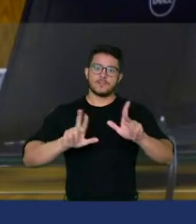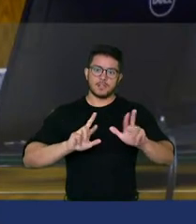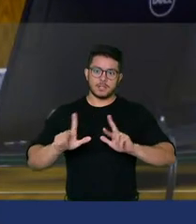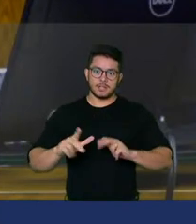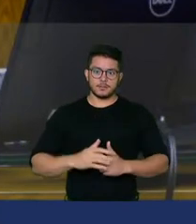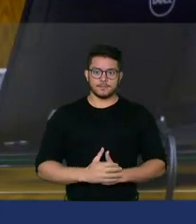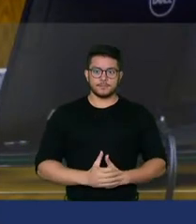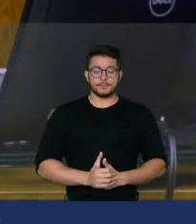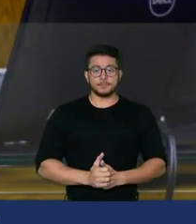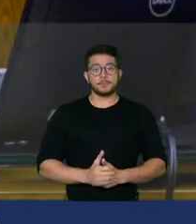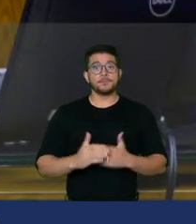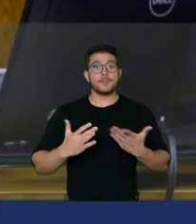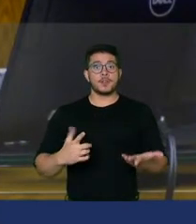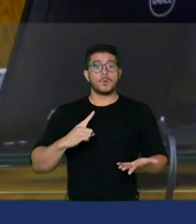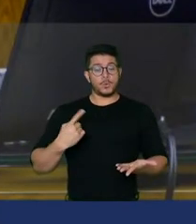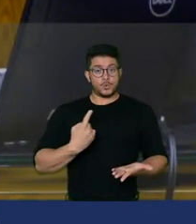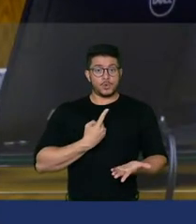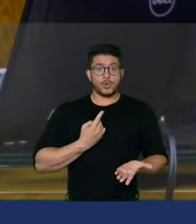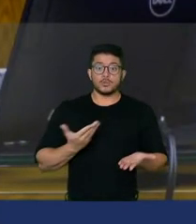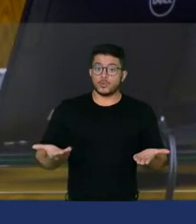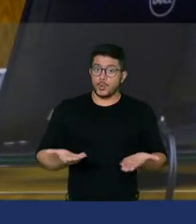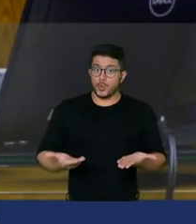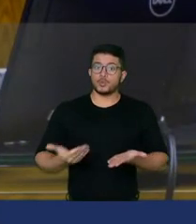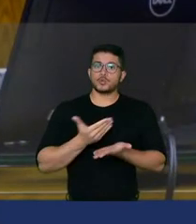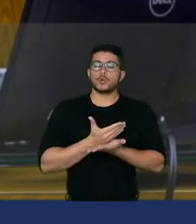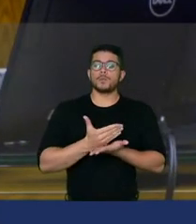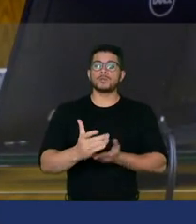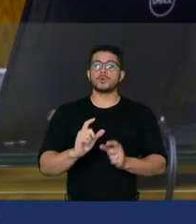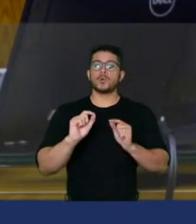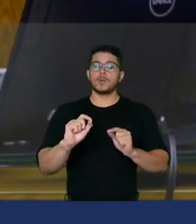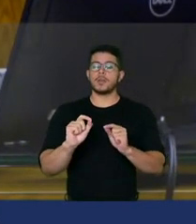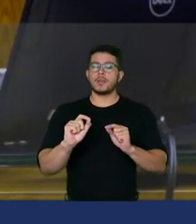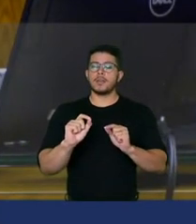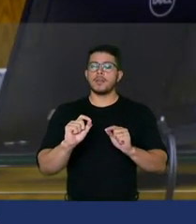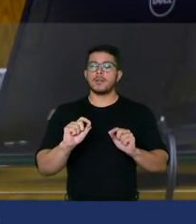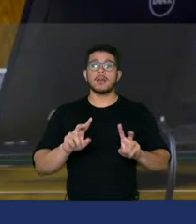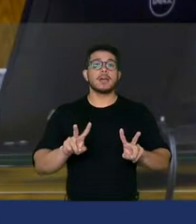SÓ MATÉRIAS CONSENSUAIS, TANTO QUE NÓS INICIAMOS A SESSÃO DE HOJE VOTANDO UMA